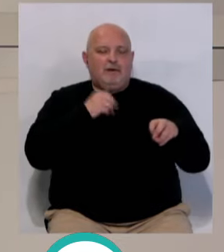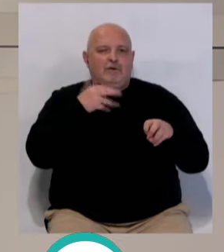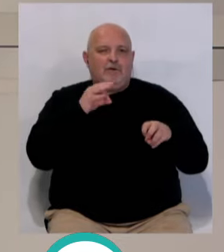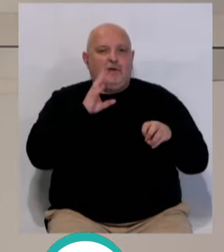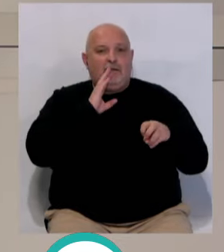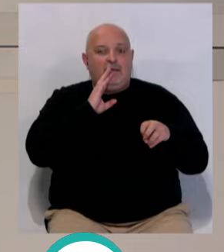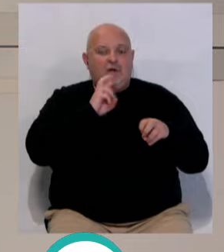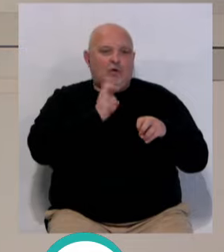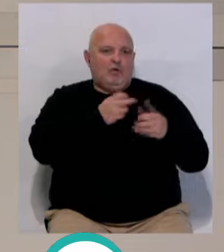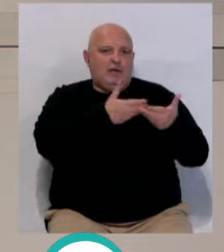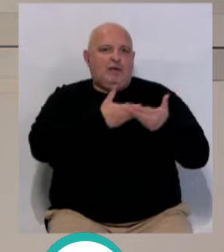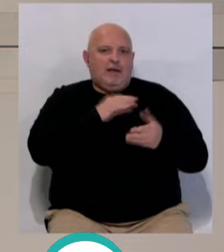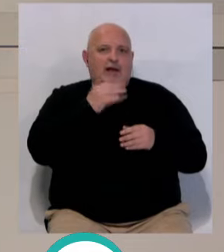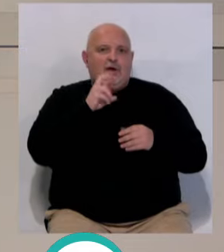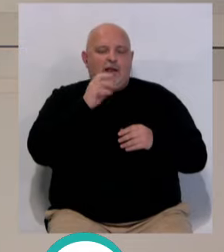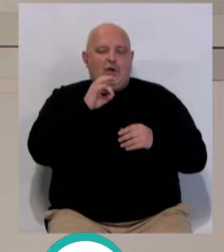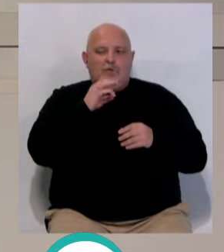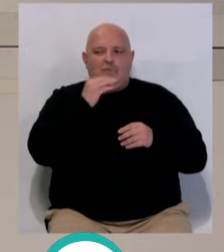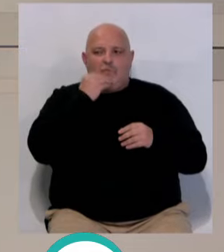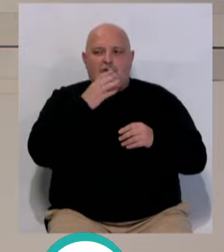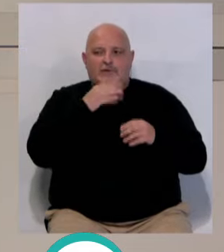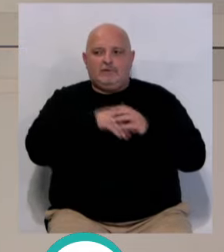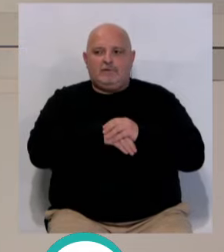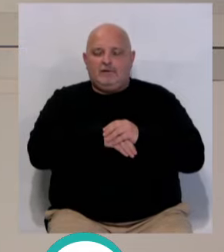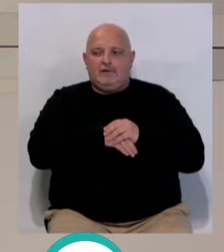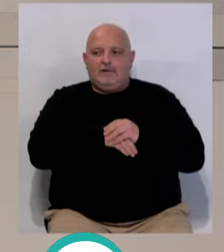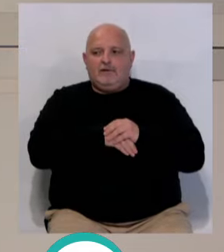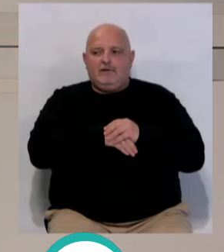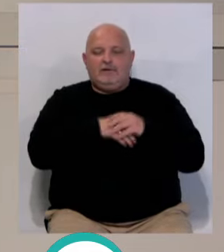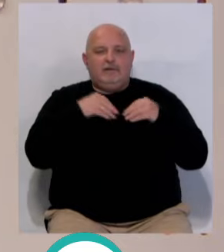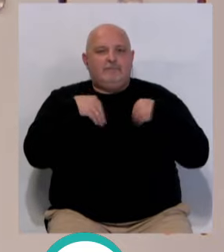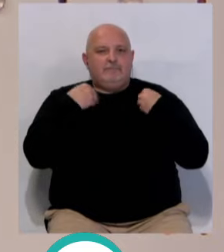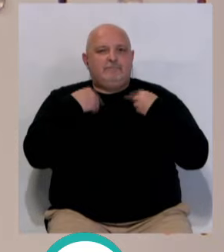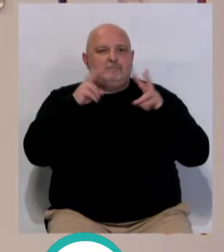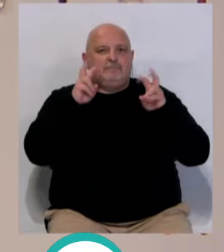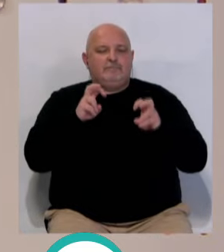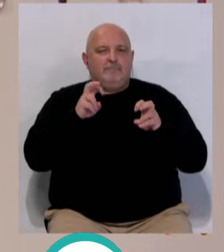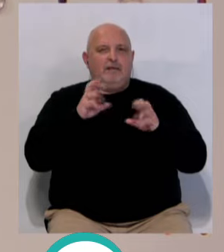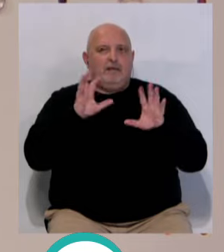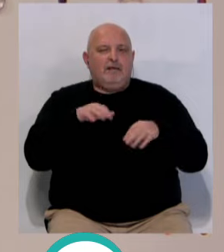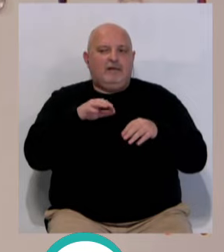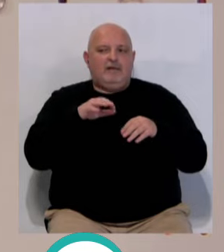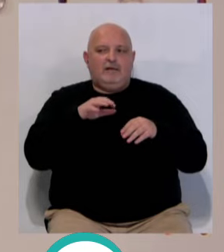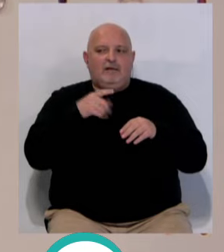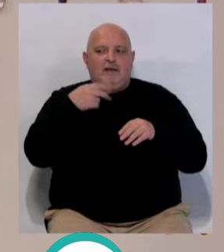de otro buen amigo Carlos leo muy buenas m qué tal Disfrutando del de fútbol genuine una muy